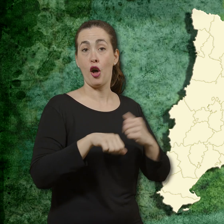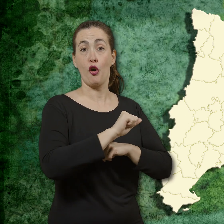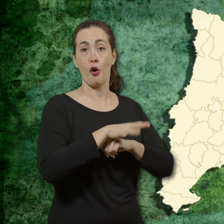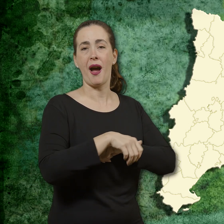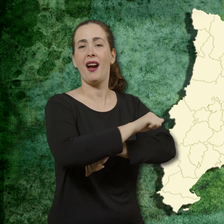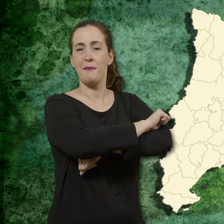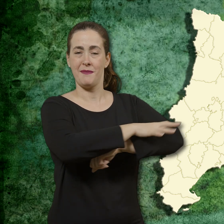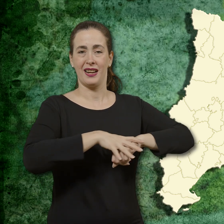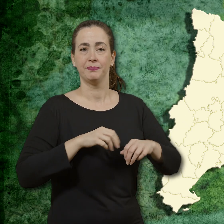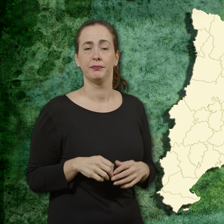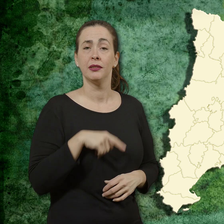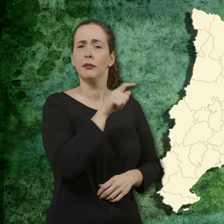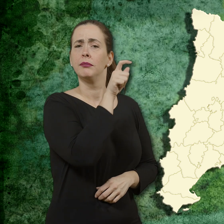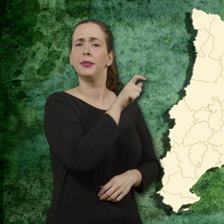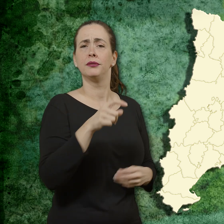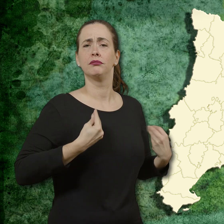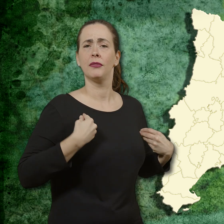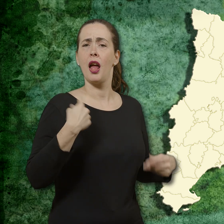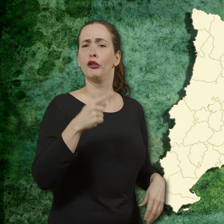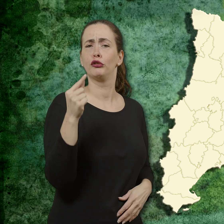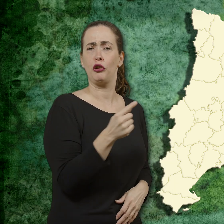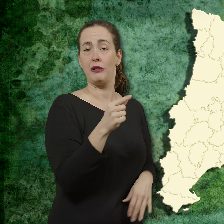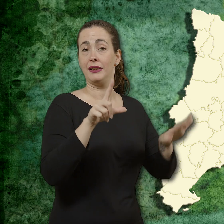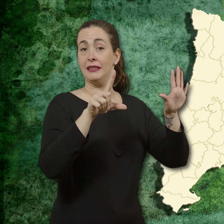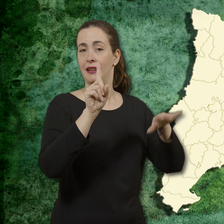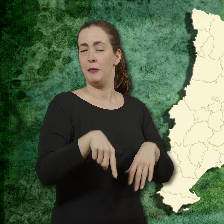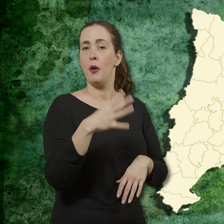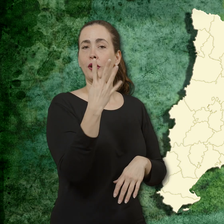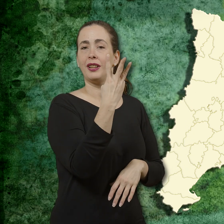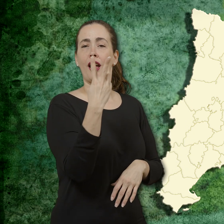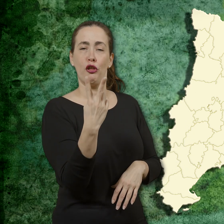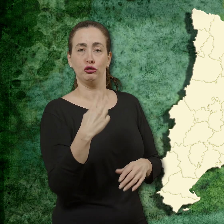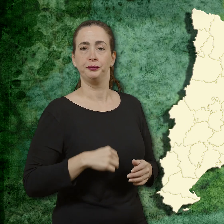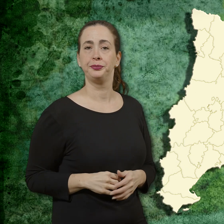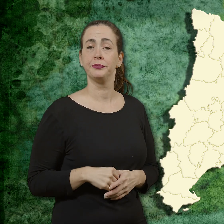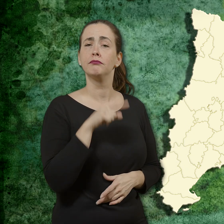Comarca: Maresme. Població: 7.432 habitants.